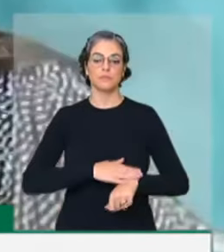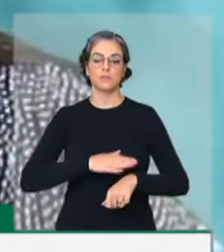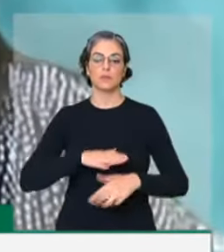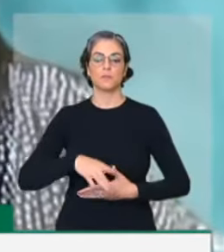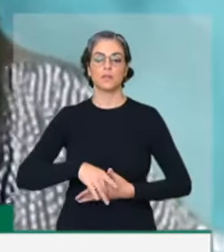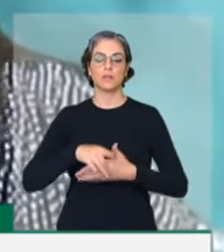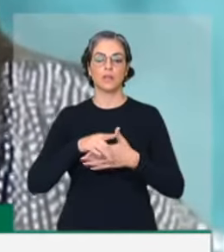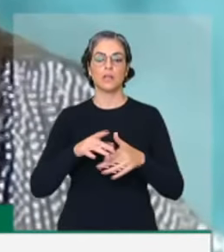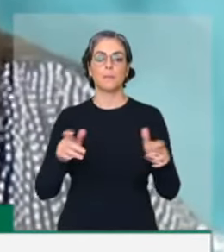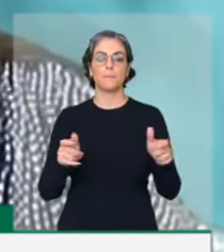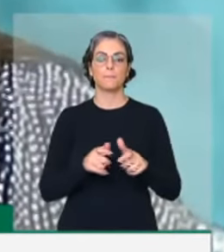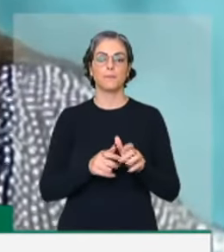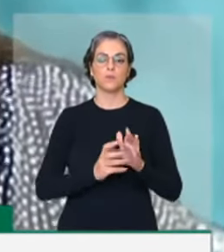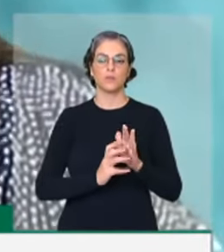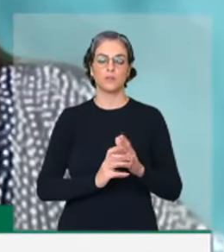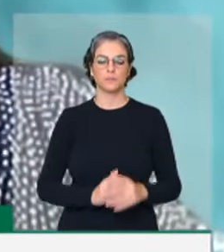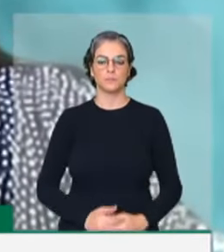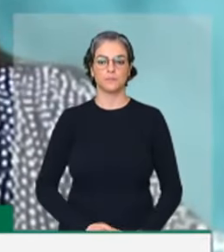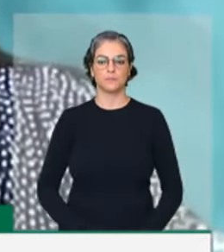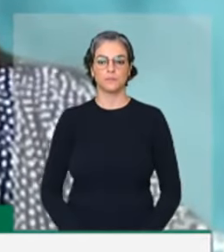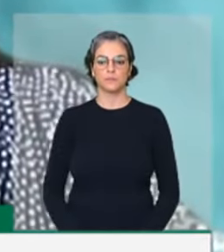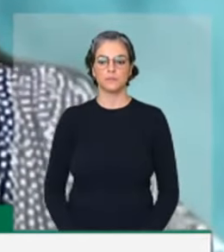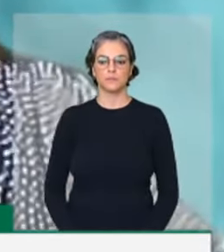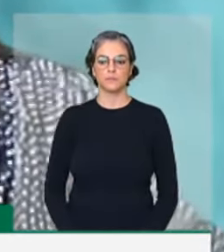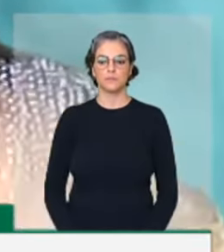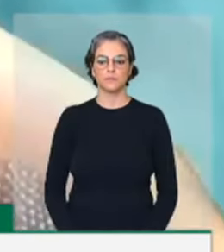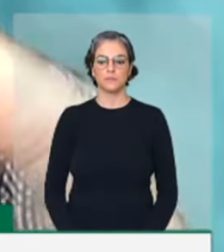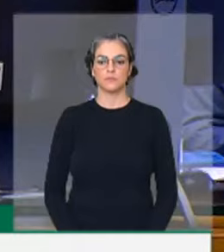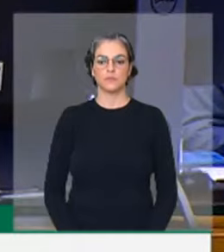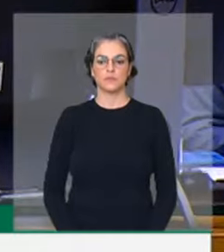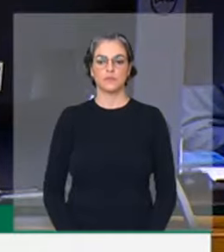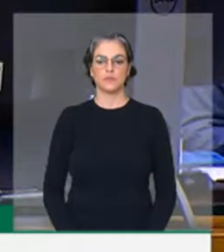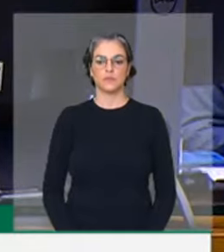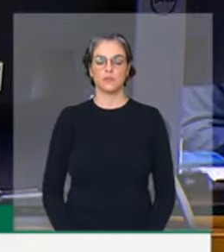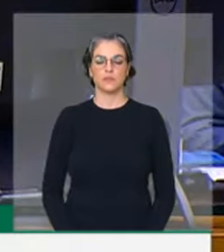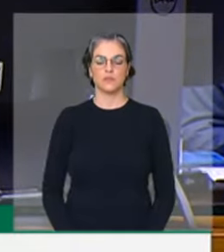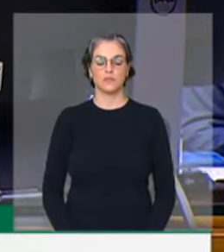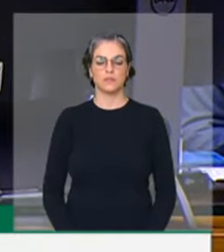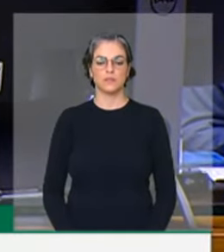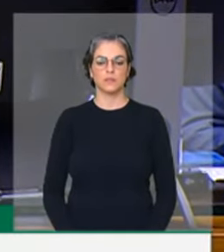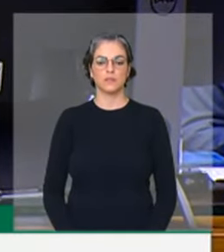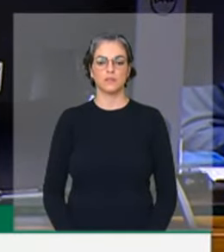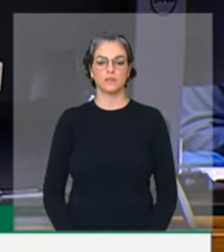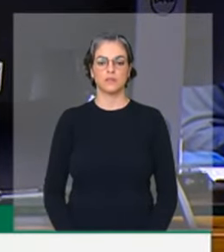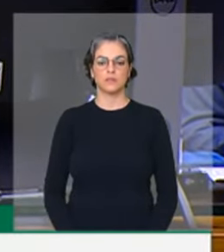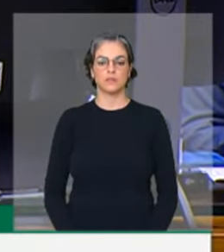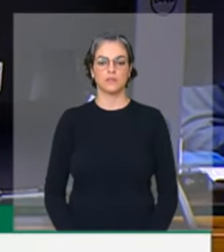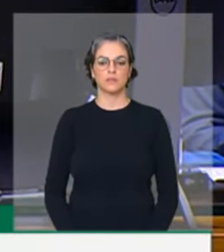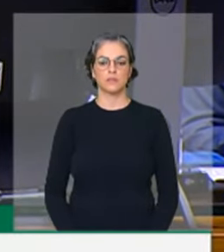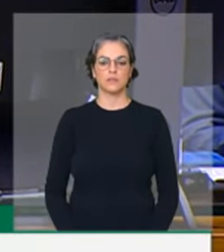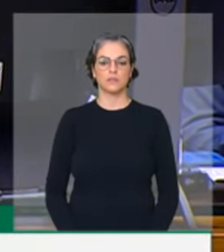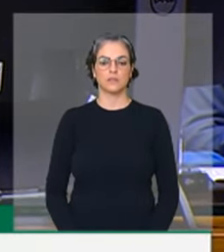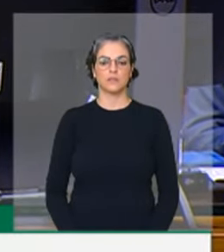LIDERANÇA DA MINORIA. -- [PRESIDENTE]: TEMPO DA MINORIA, POR FAVOR, DEPUTADA ALICE PORTUGAL. [DEPUTADO]: SÓ ALICE, ALICE, FAÇA BOM USO,